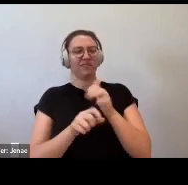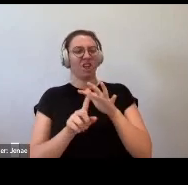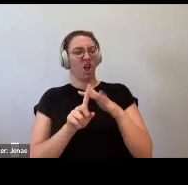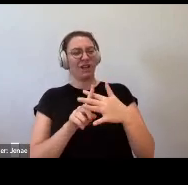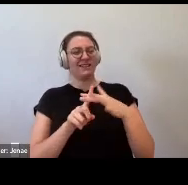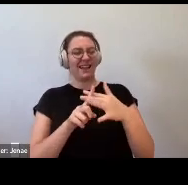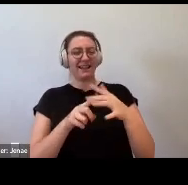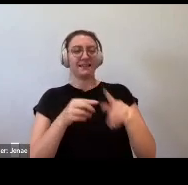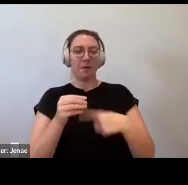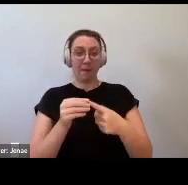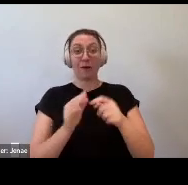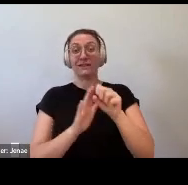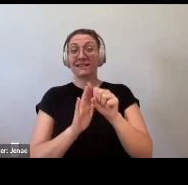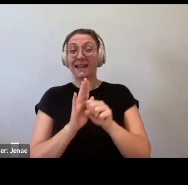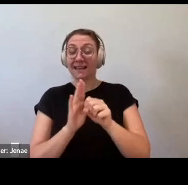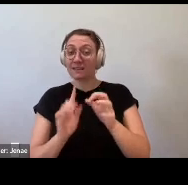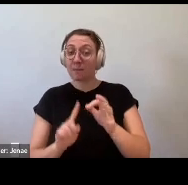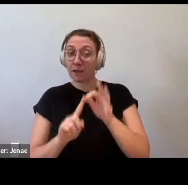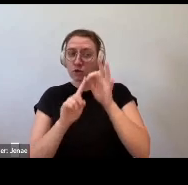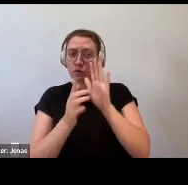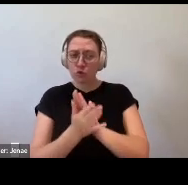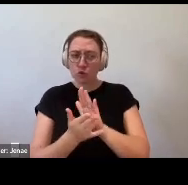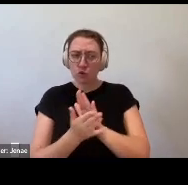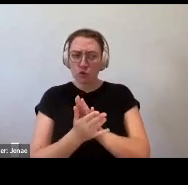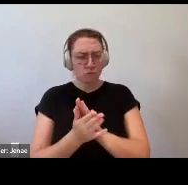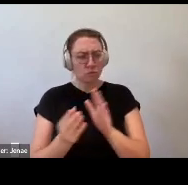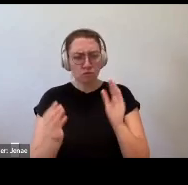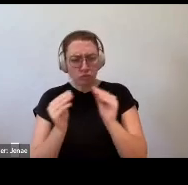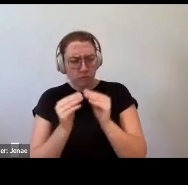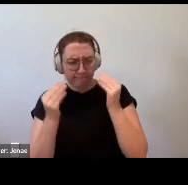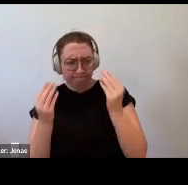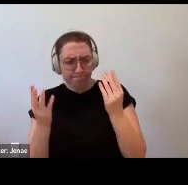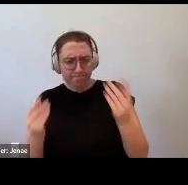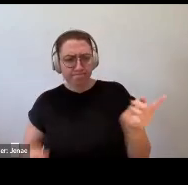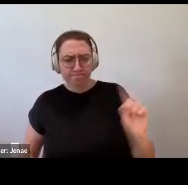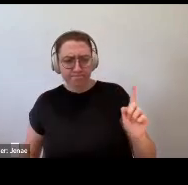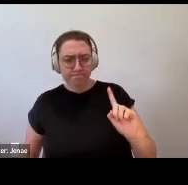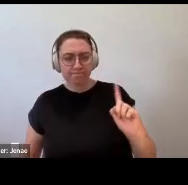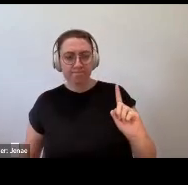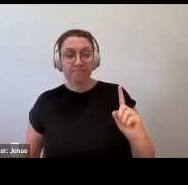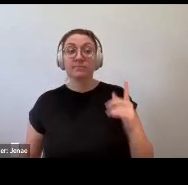escuelas especiales estatales y dónde encontrar más información específica sobre su trabajo. La